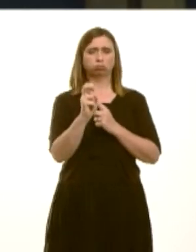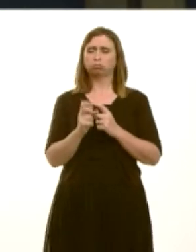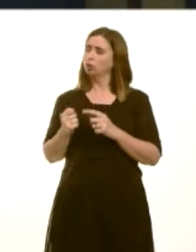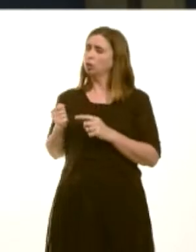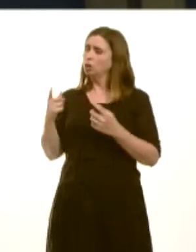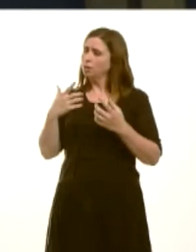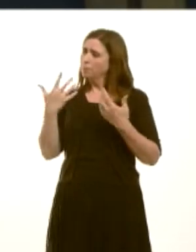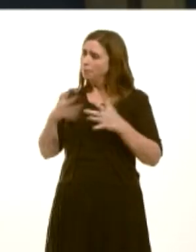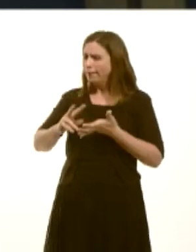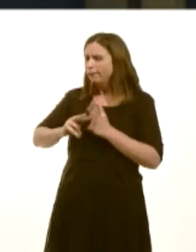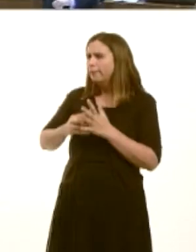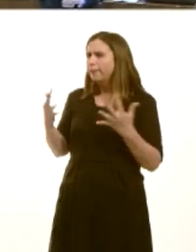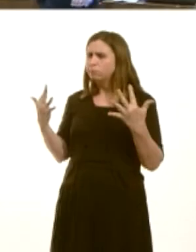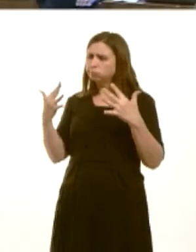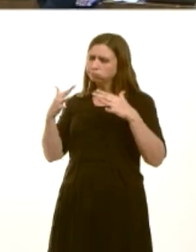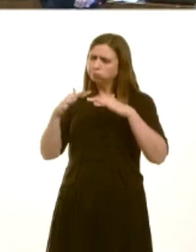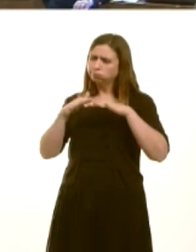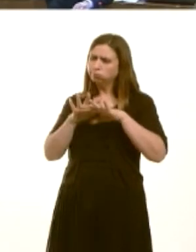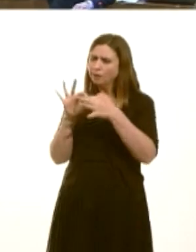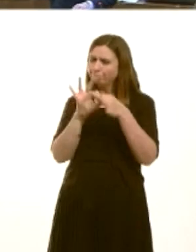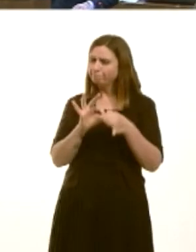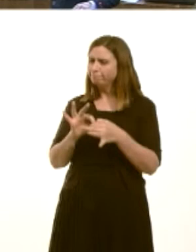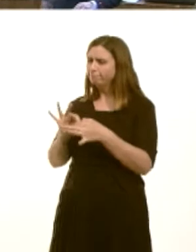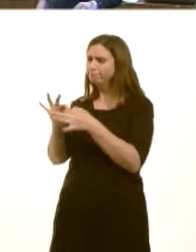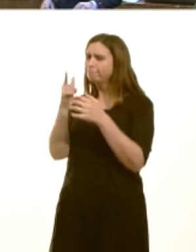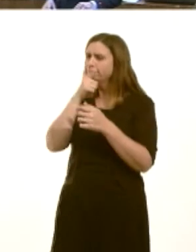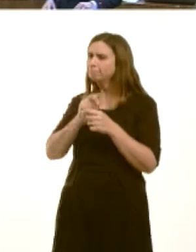rhan o Gymru aíi gilydd? Carwyn Jones: Wrth gwrs, maeín rhaid cofio,